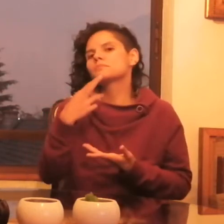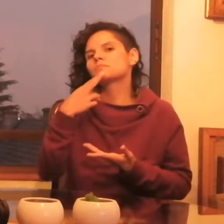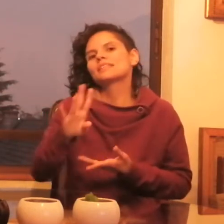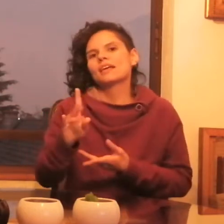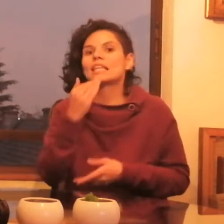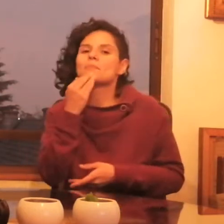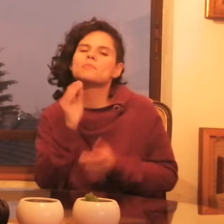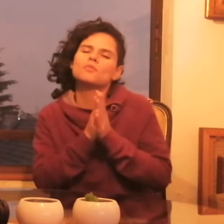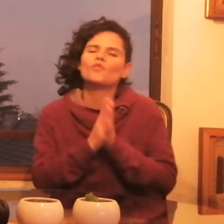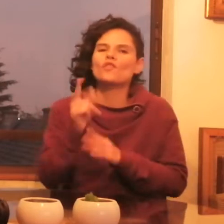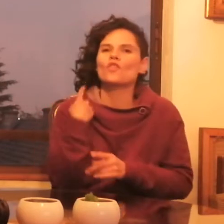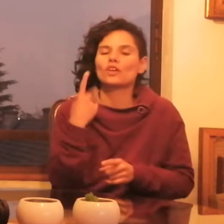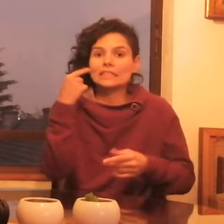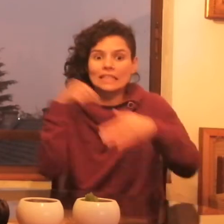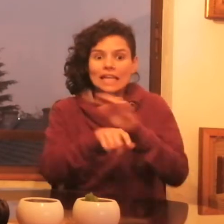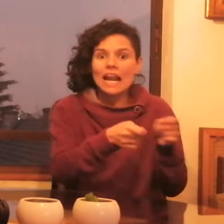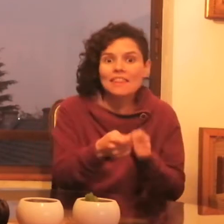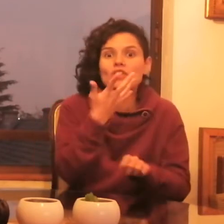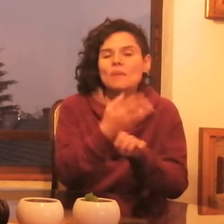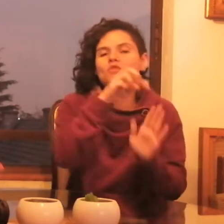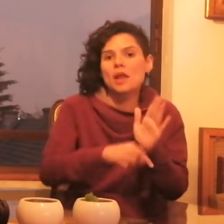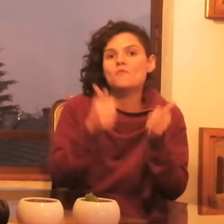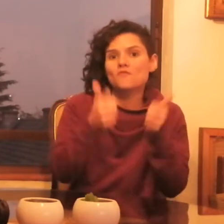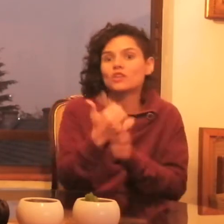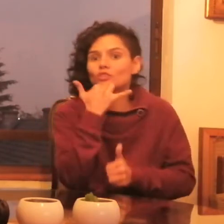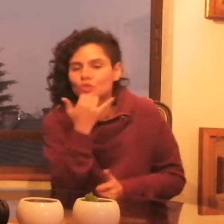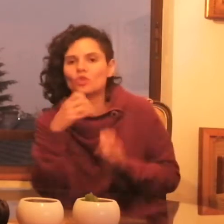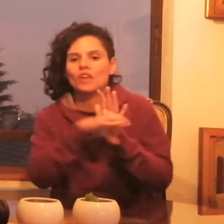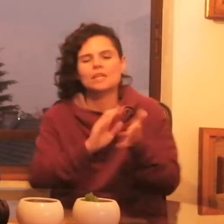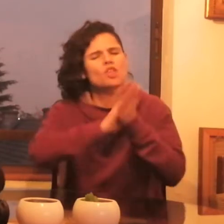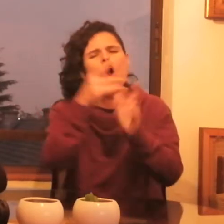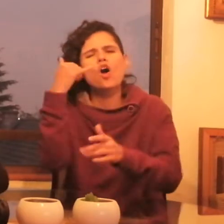[risas], que se va a venir muy bueno, vean todos los vídeos youtube, instagram, veanlo todo todo